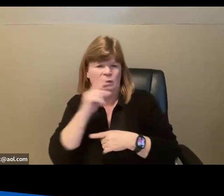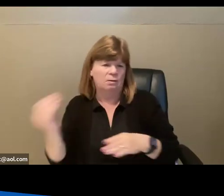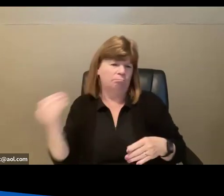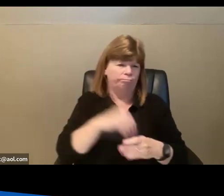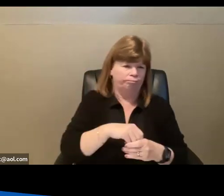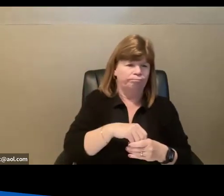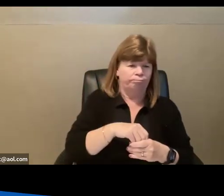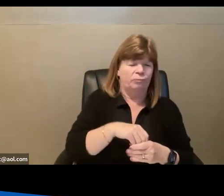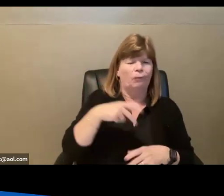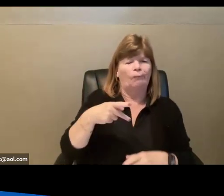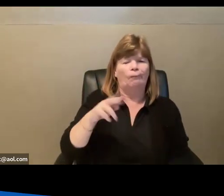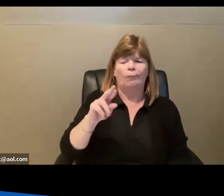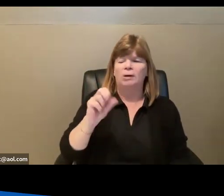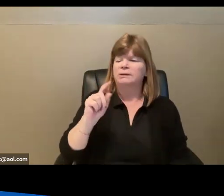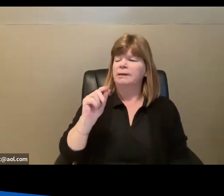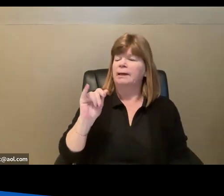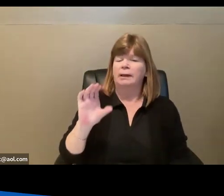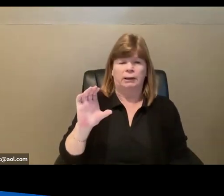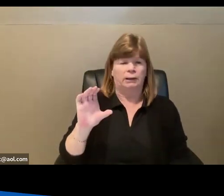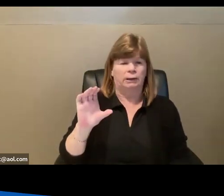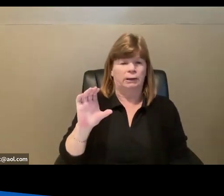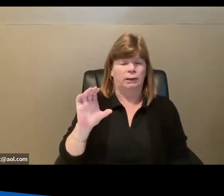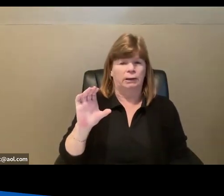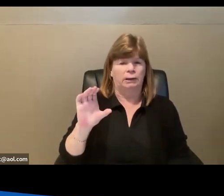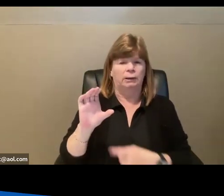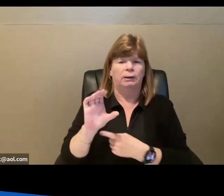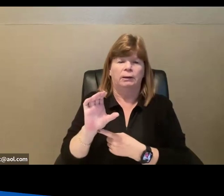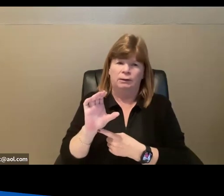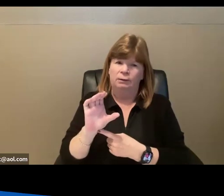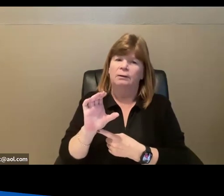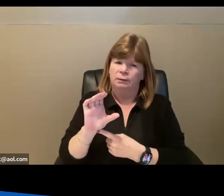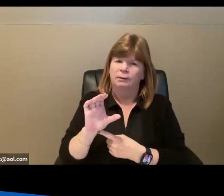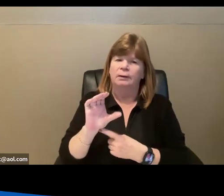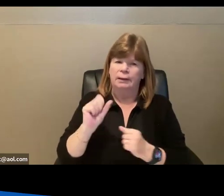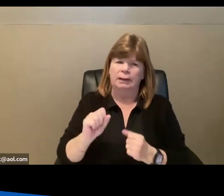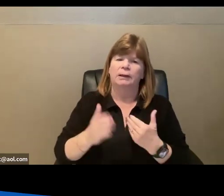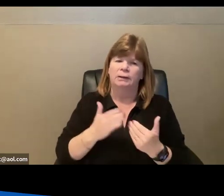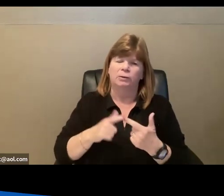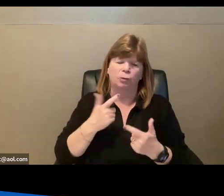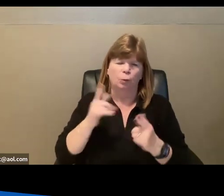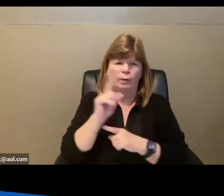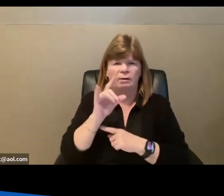A las prótesis les encanta ser un lugar donde la infección puede esconderse e hibernar.